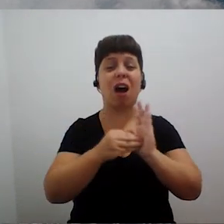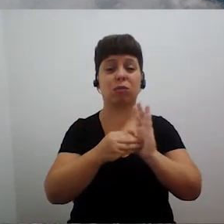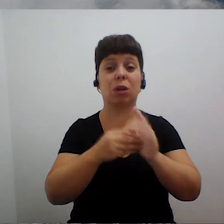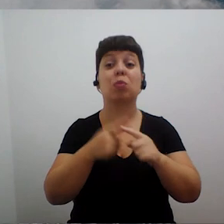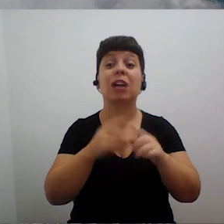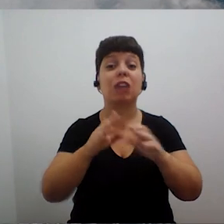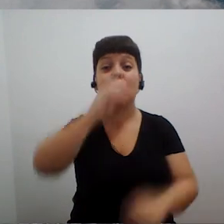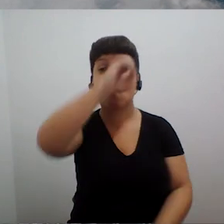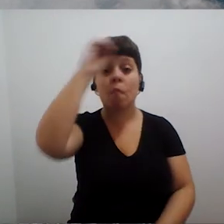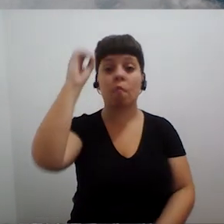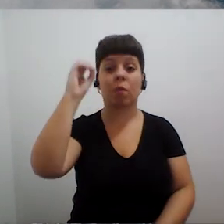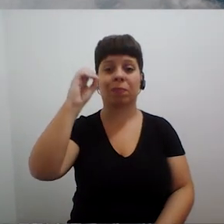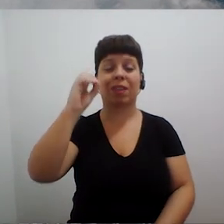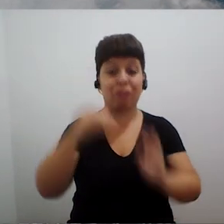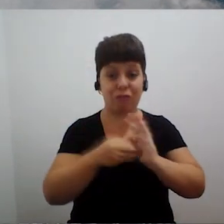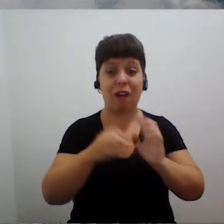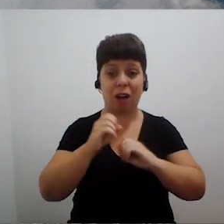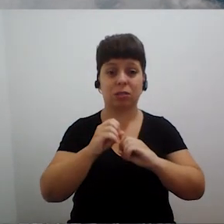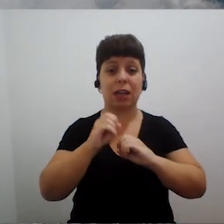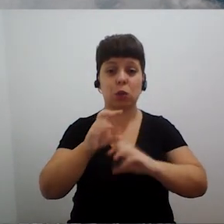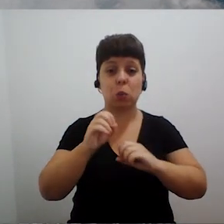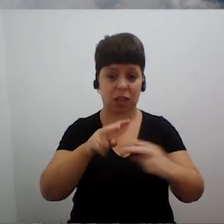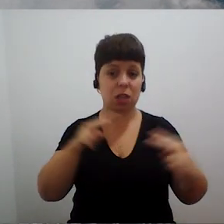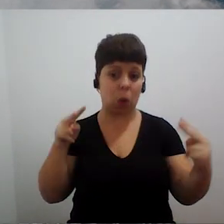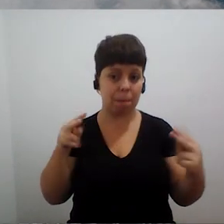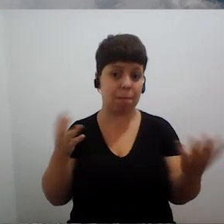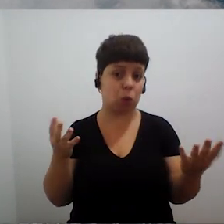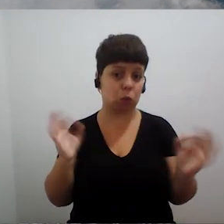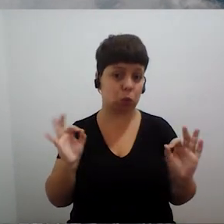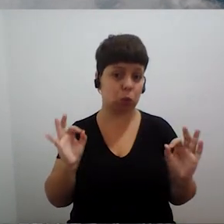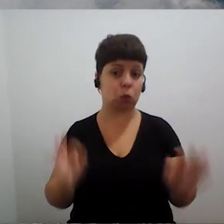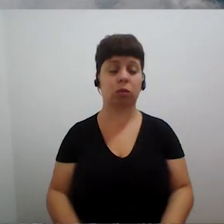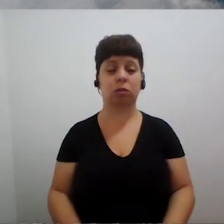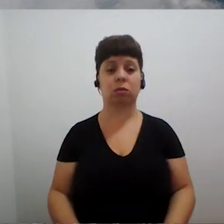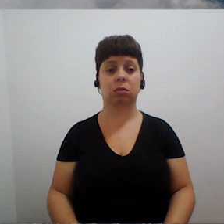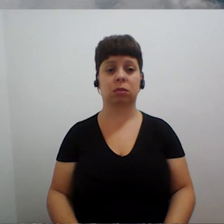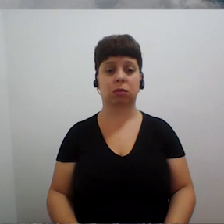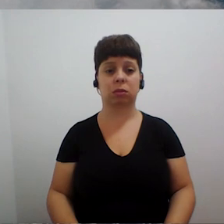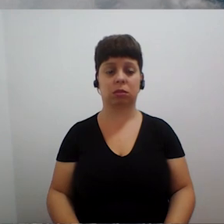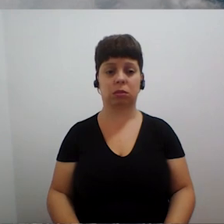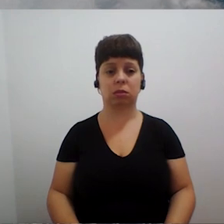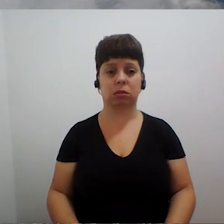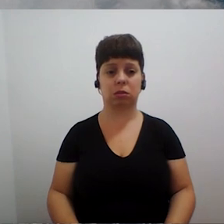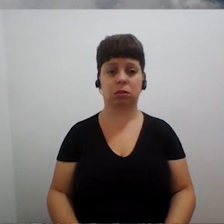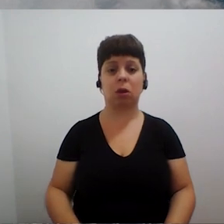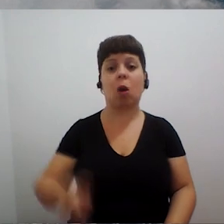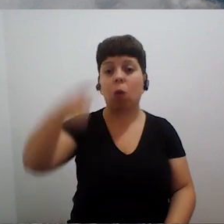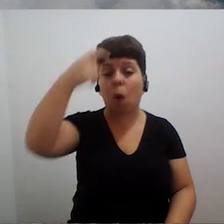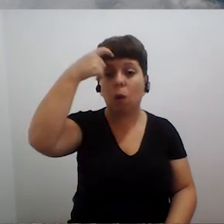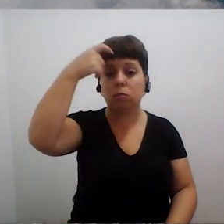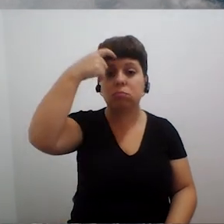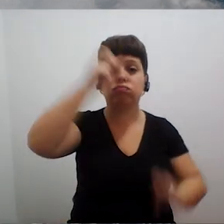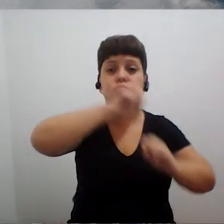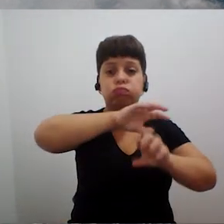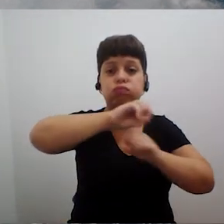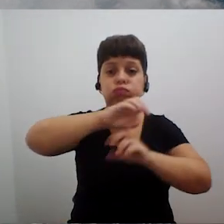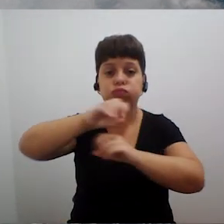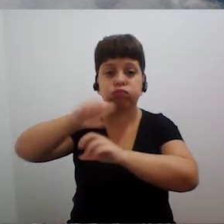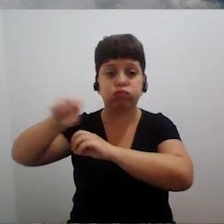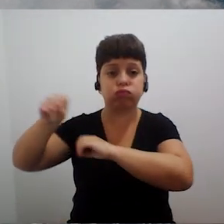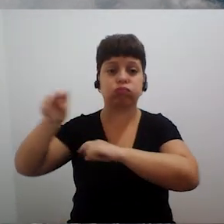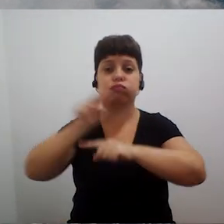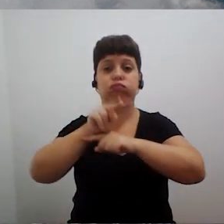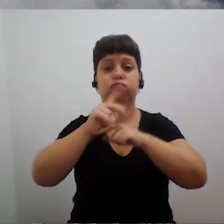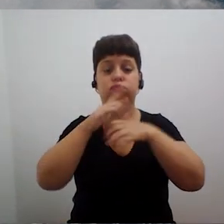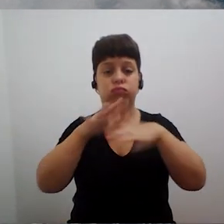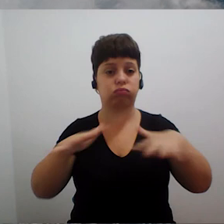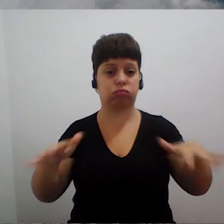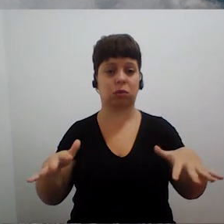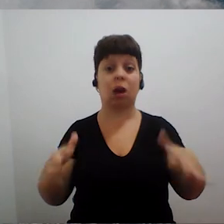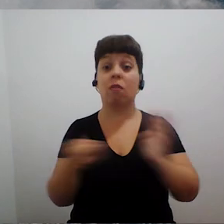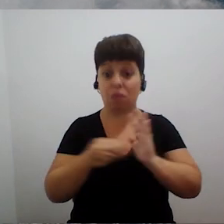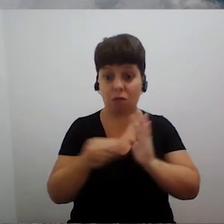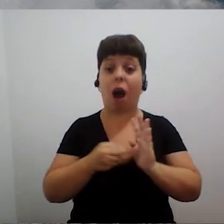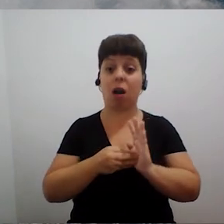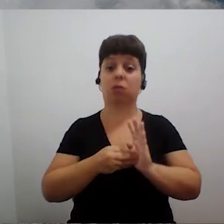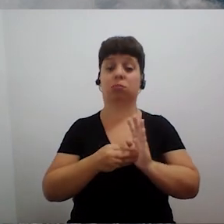de educação remoto né? conscientizando nosso povo a preservar o mar né, não existe o programa